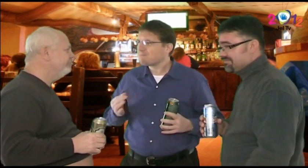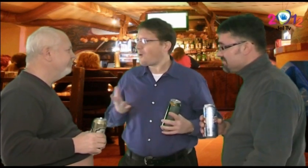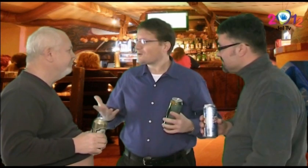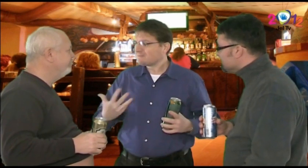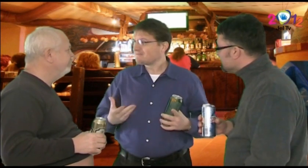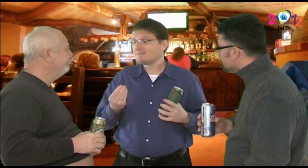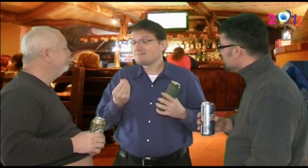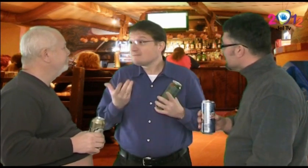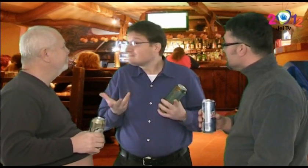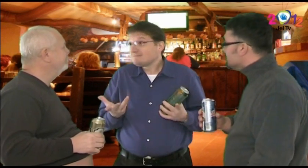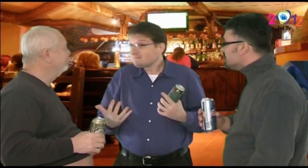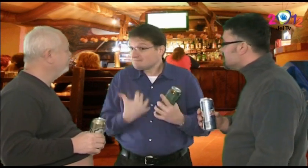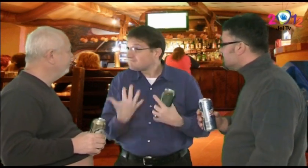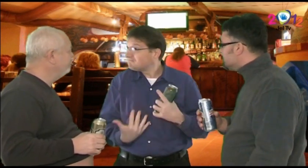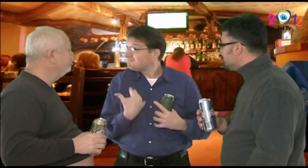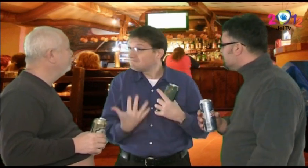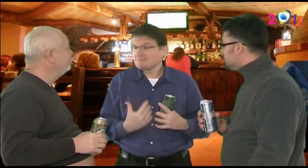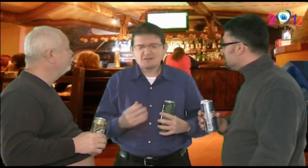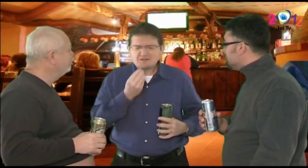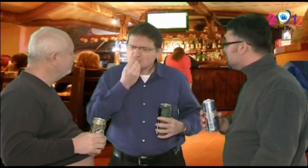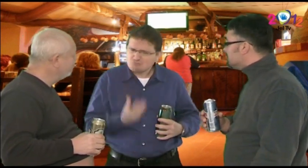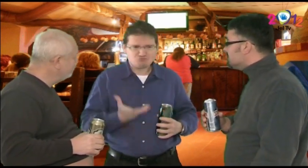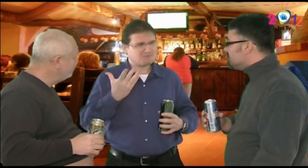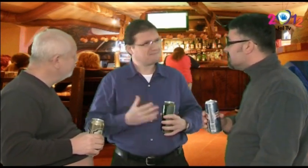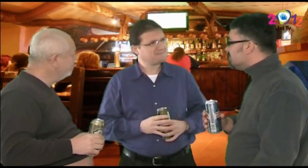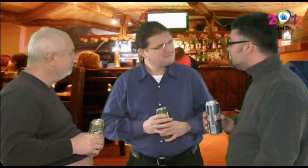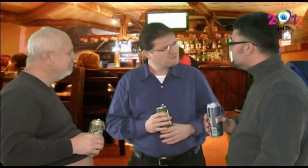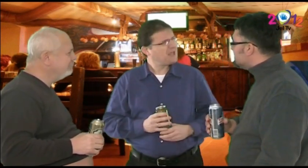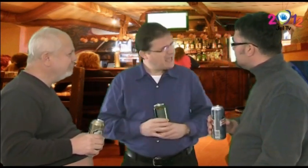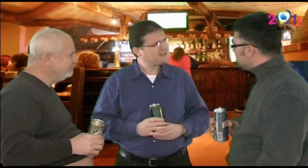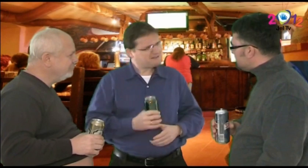Boldog vagyok! Csak úgy jön hozzám a pénz! Egészségetekre!